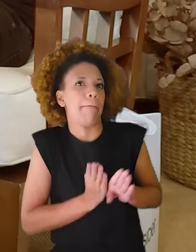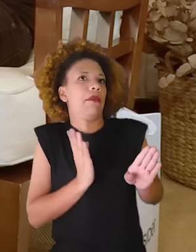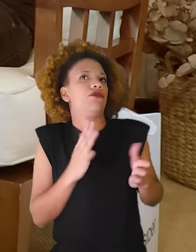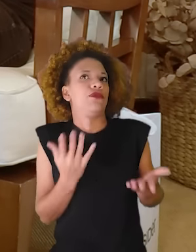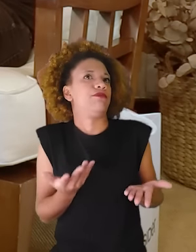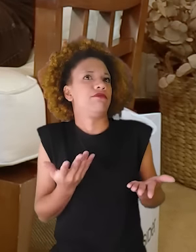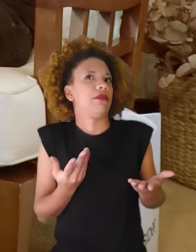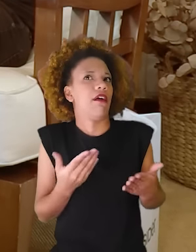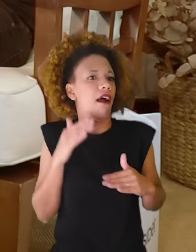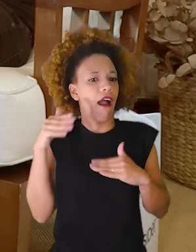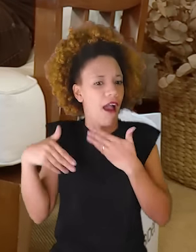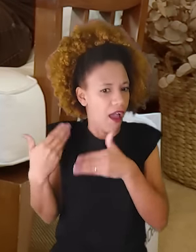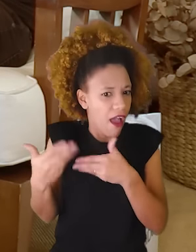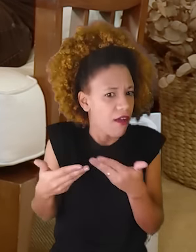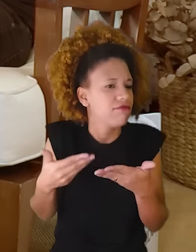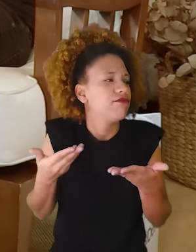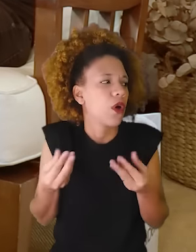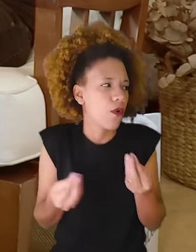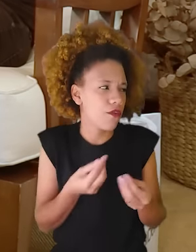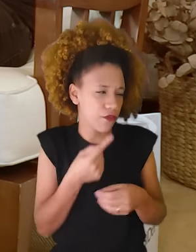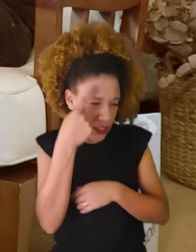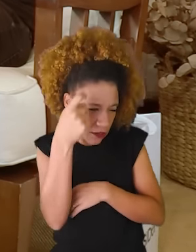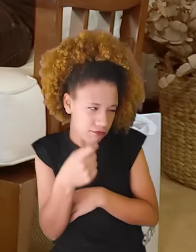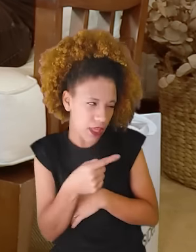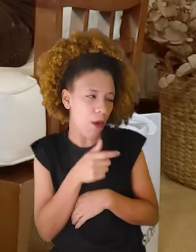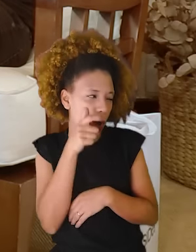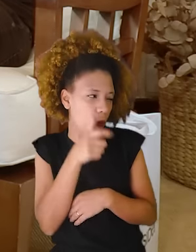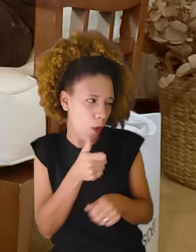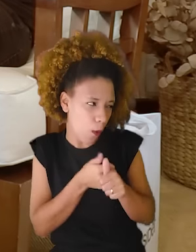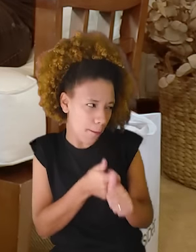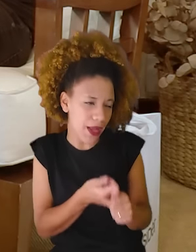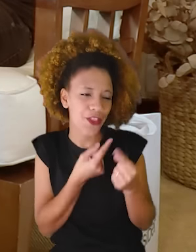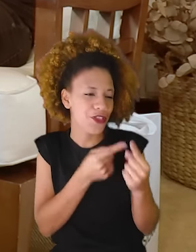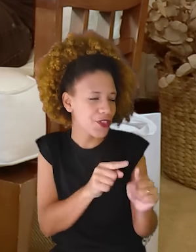até você já parou para pensar porque você é muito criativo eu eu acompanho e a trollagem que você